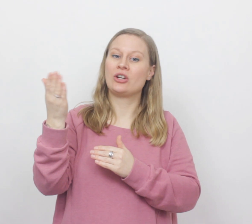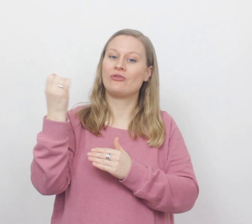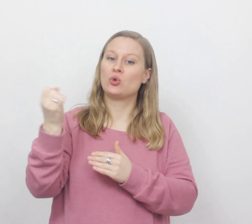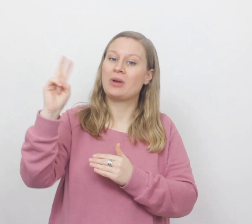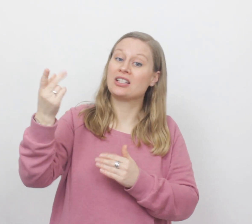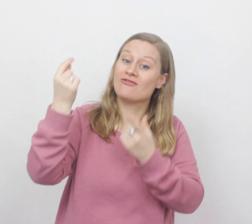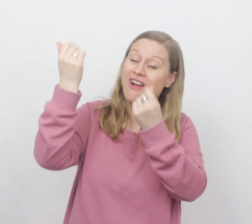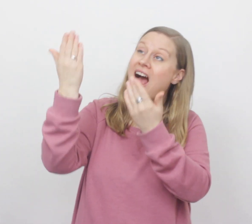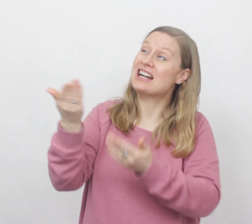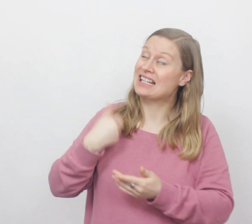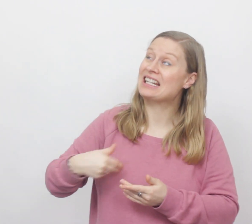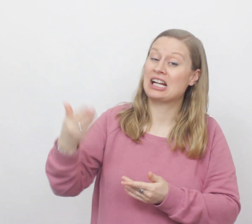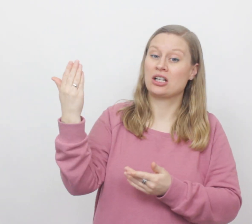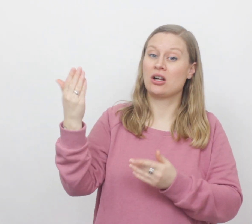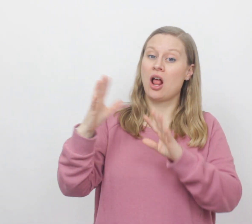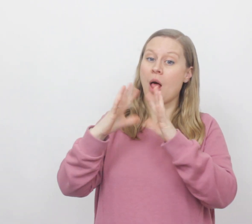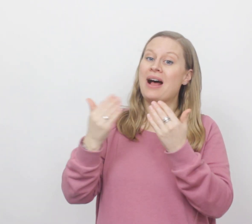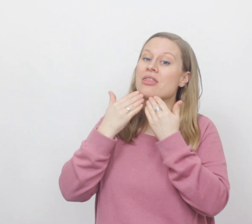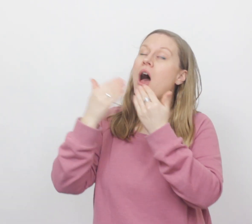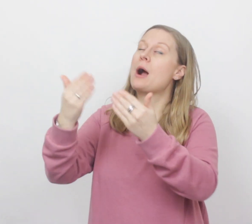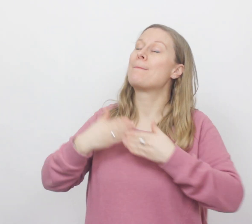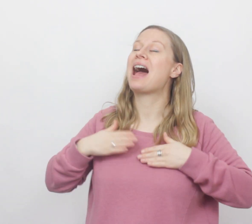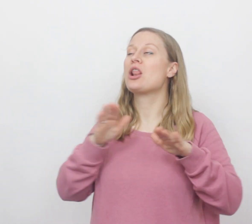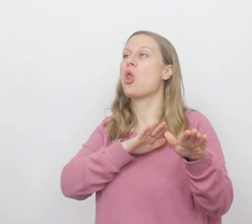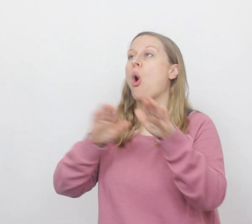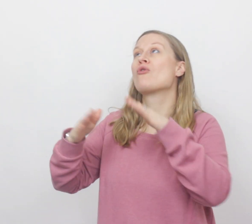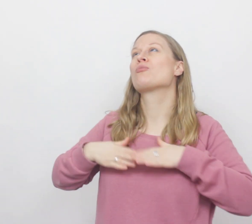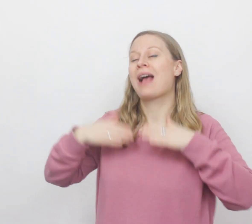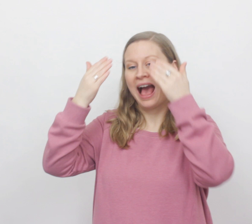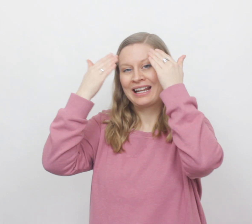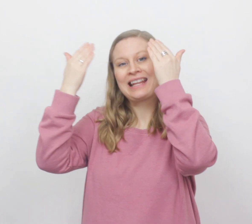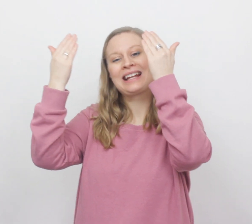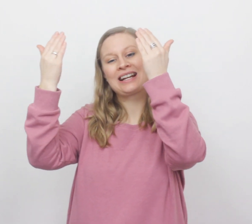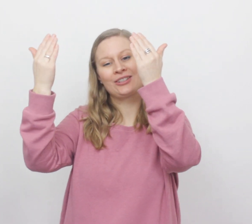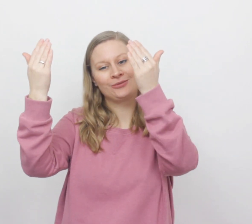want U bent het waard, Heer: al mijn dank, mijn lof, mijn eer.